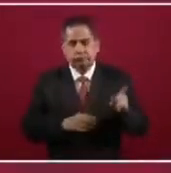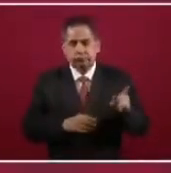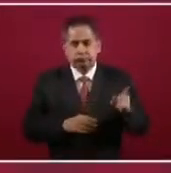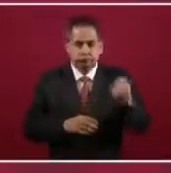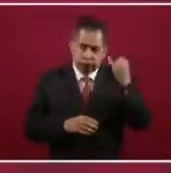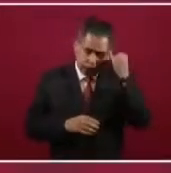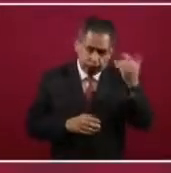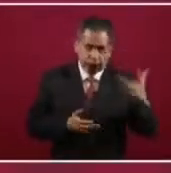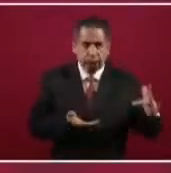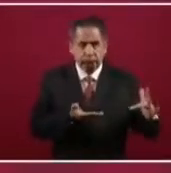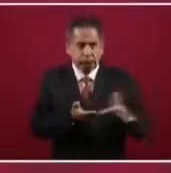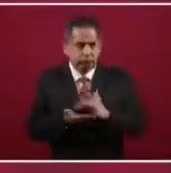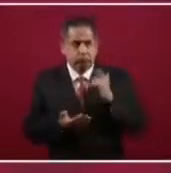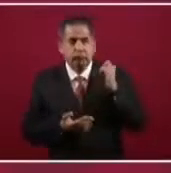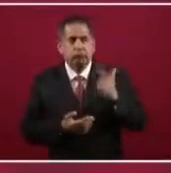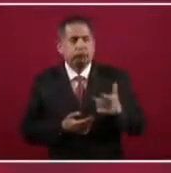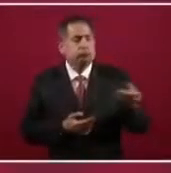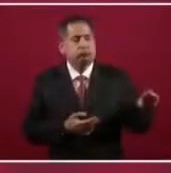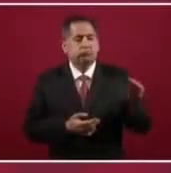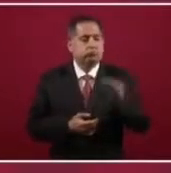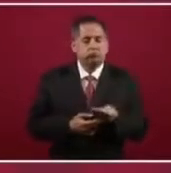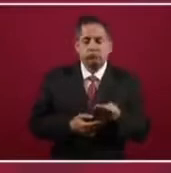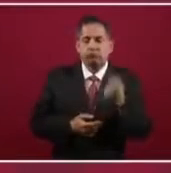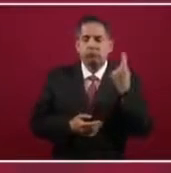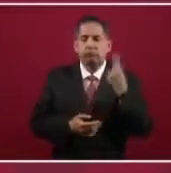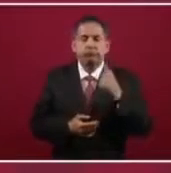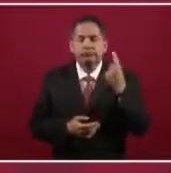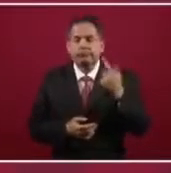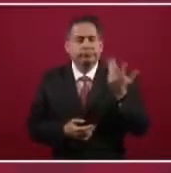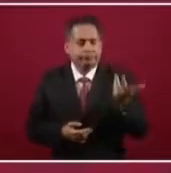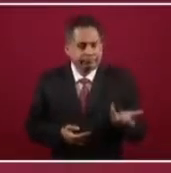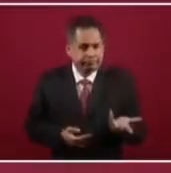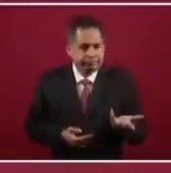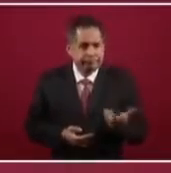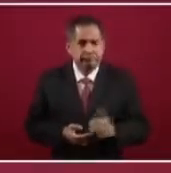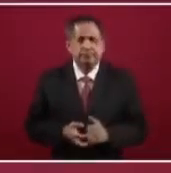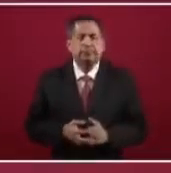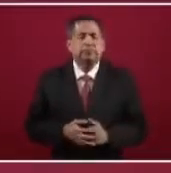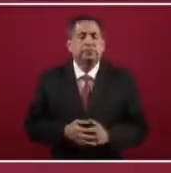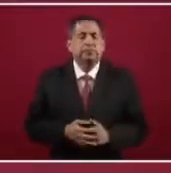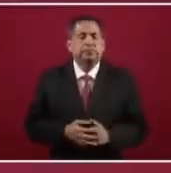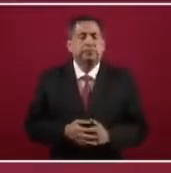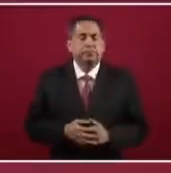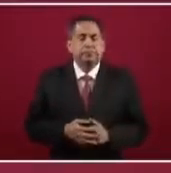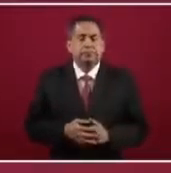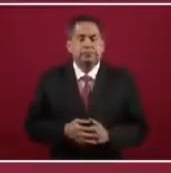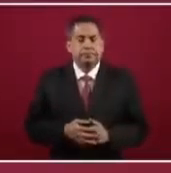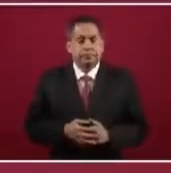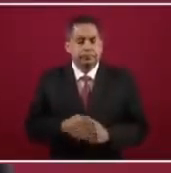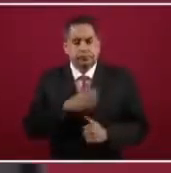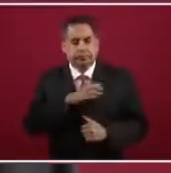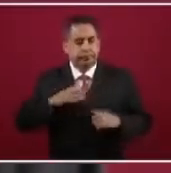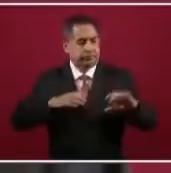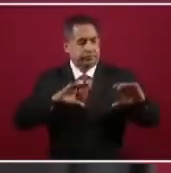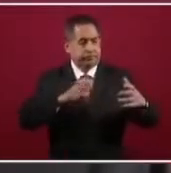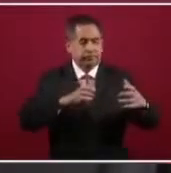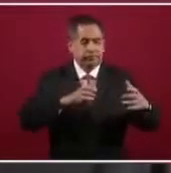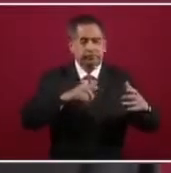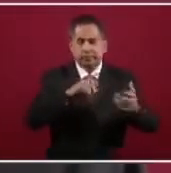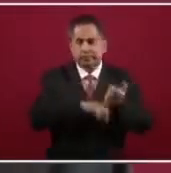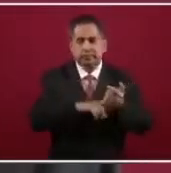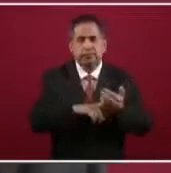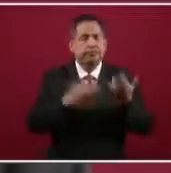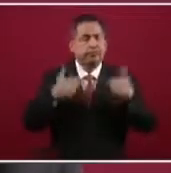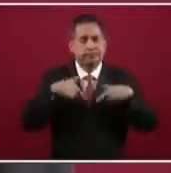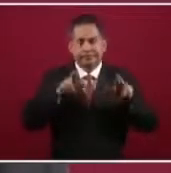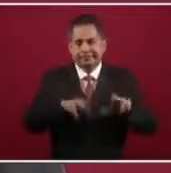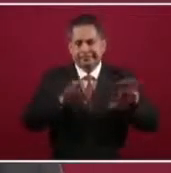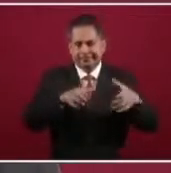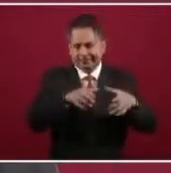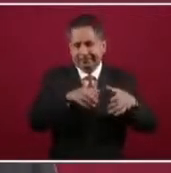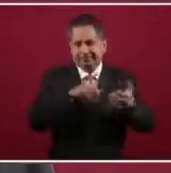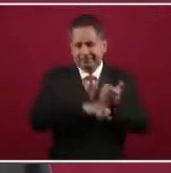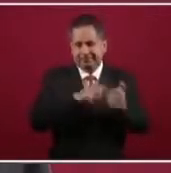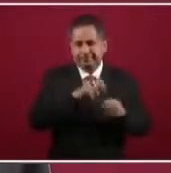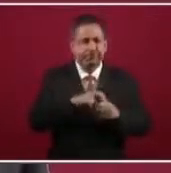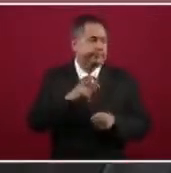su apoyo para que la Cámara de Representantes en Estados Unidos, la Cámara de Diputados,